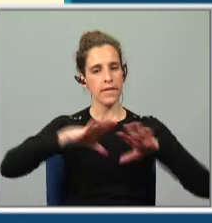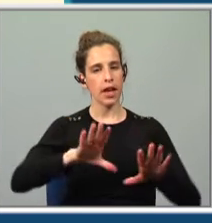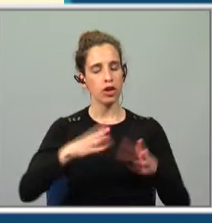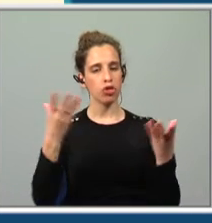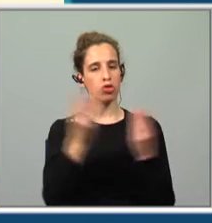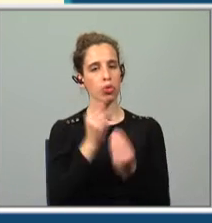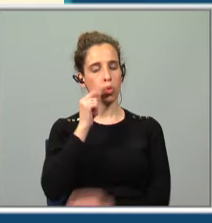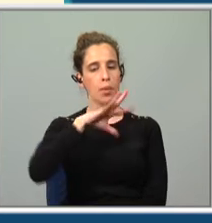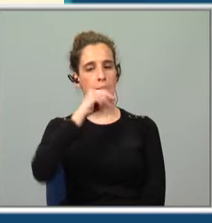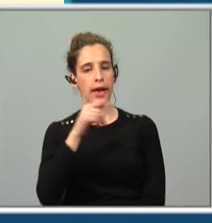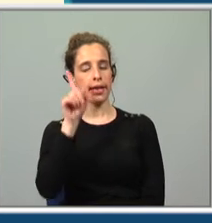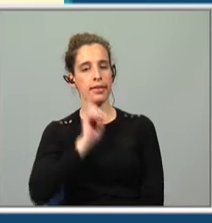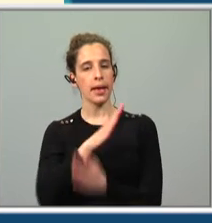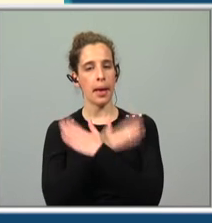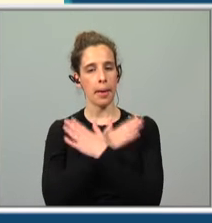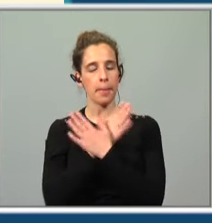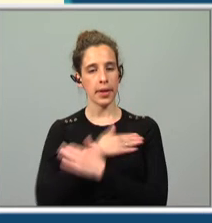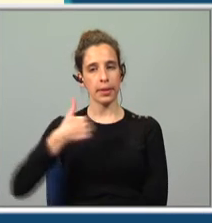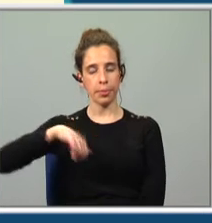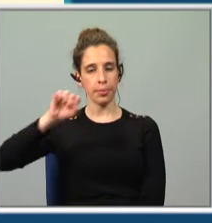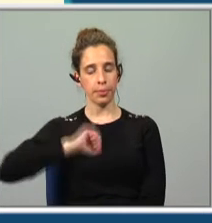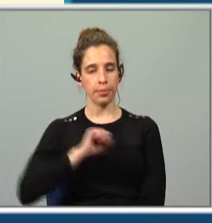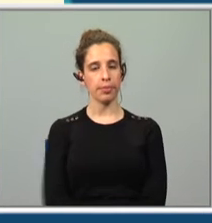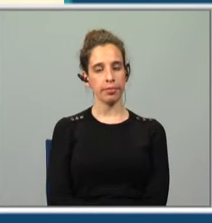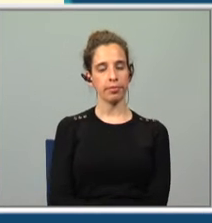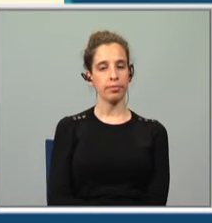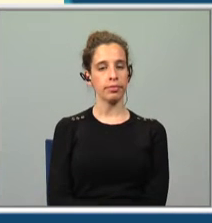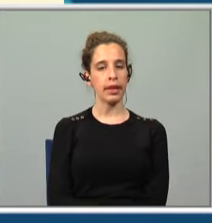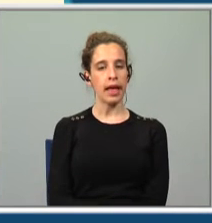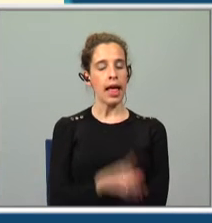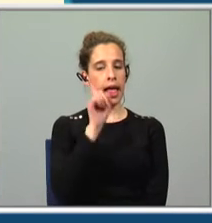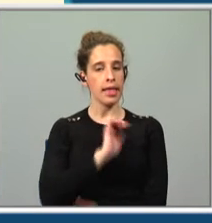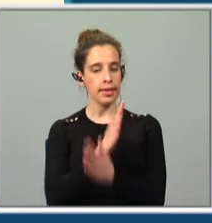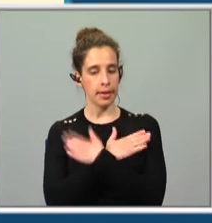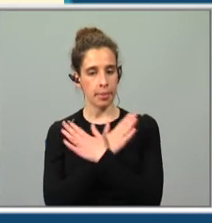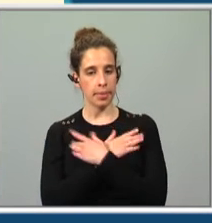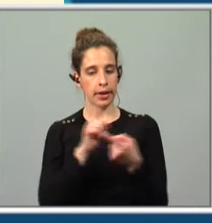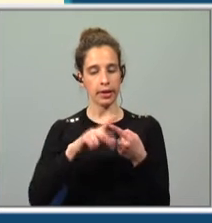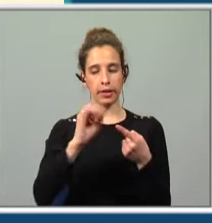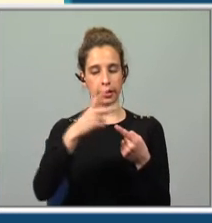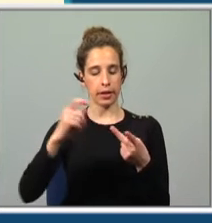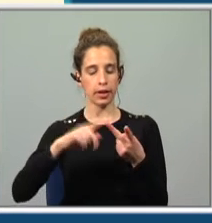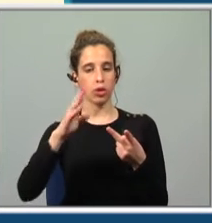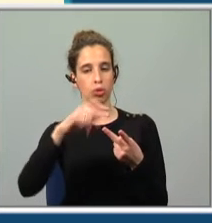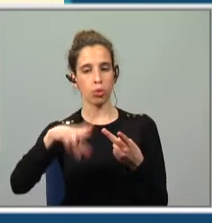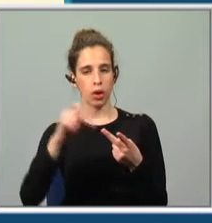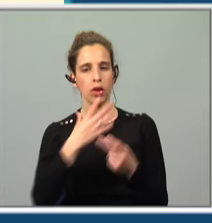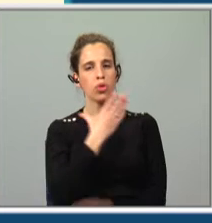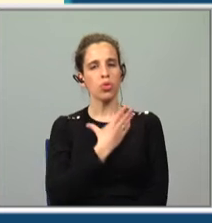pais e amigas para Espanha as suas amigas a Rita e a Joana gostavam muito 去西班牙的父母和朋友朋友麗塔和喬安娜真的很喜歡